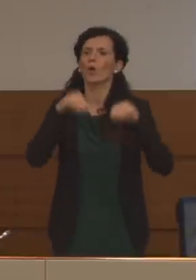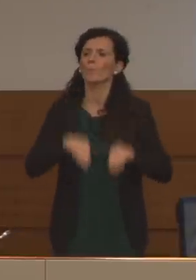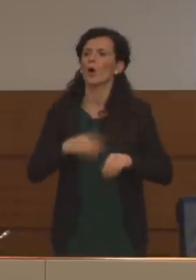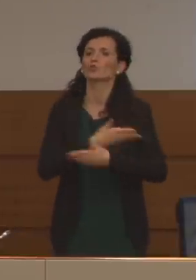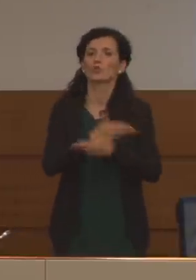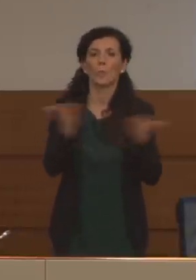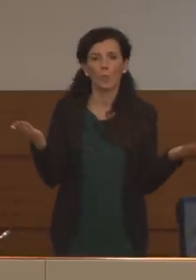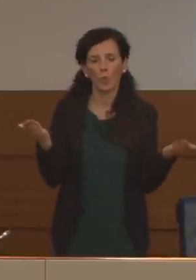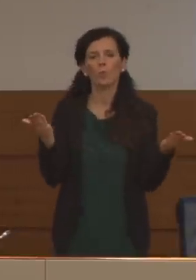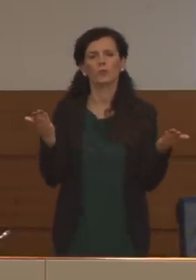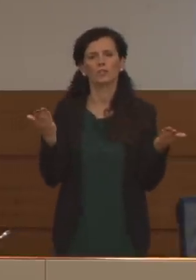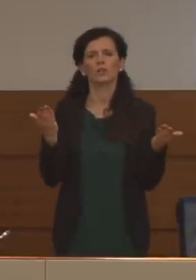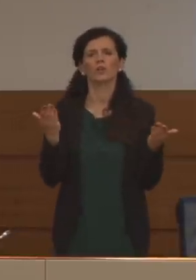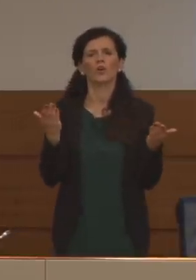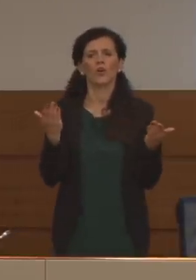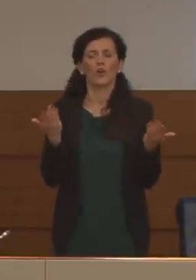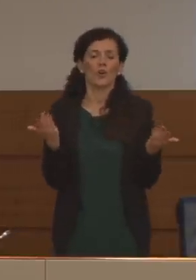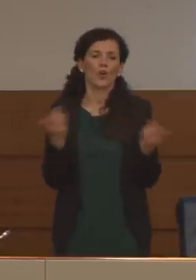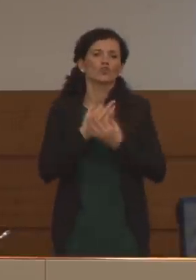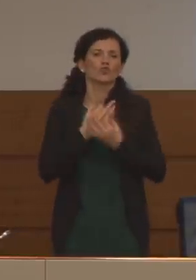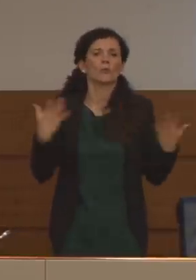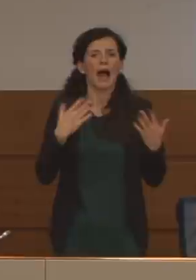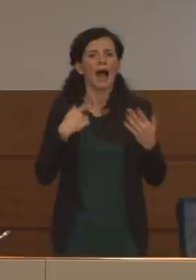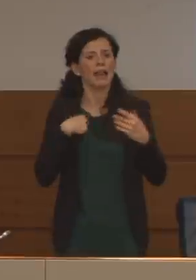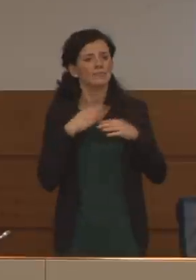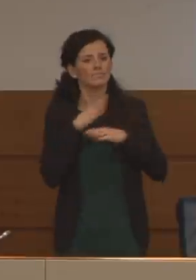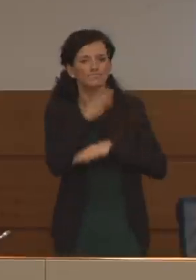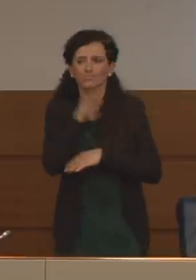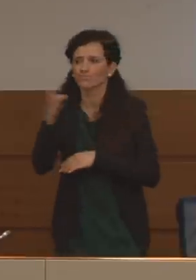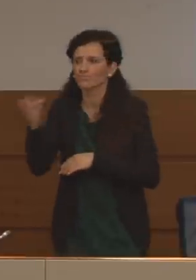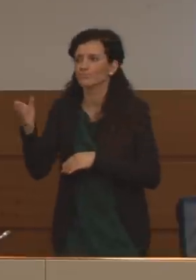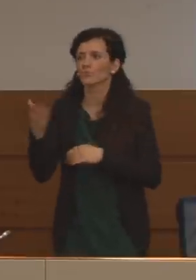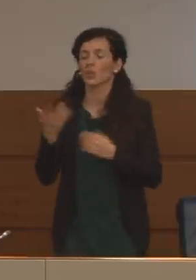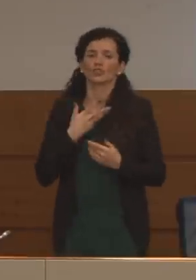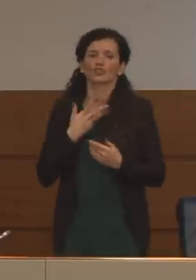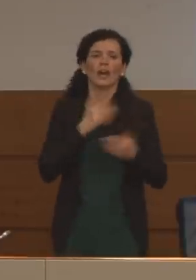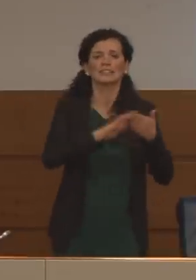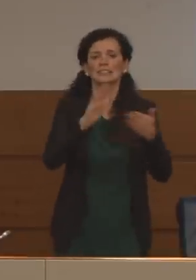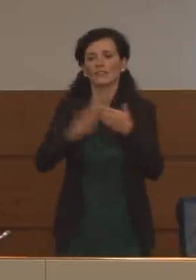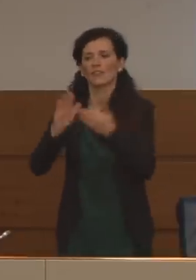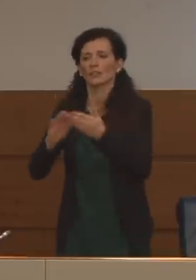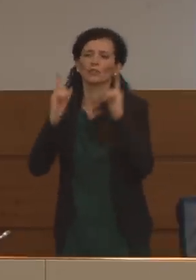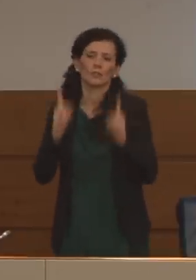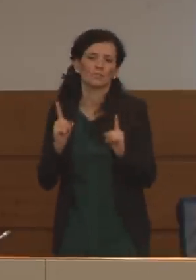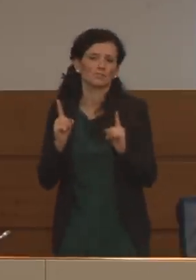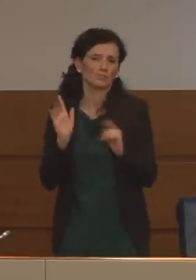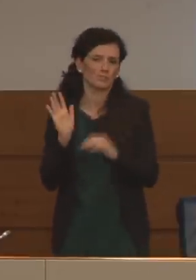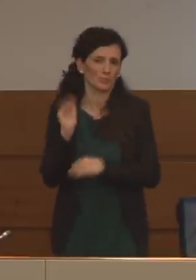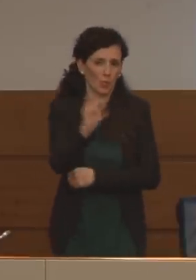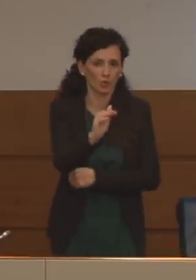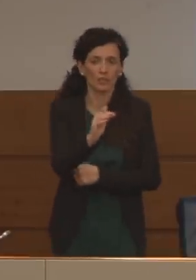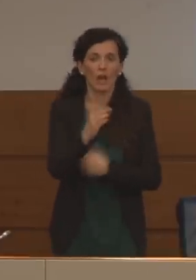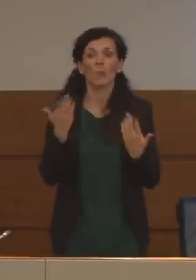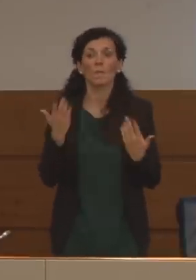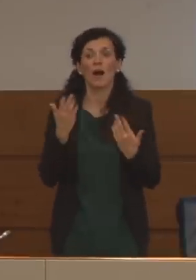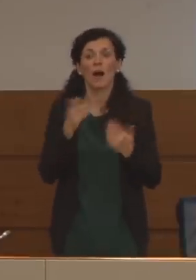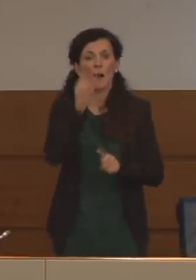frequentiamo certamente ci può essere una pulizia, una disinfezione periodica ma essendo frequentate da più persone